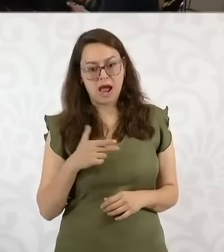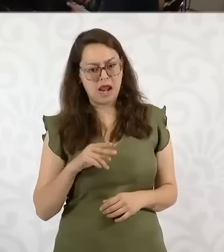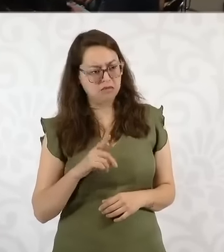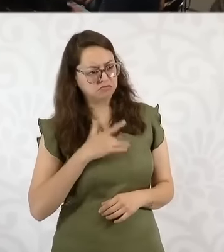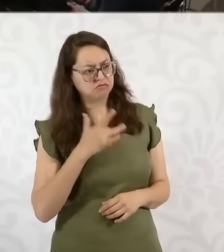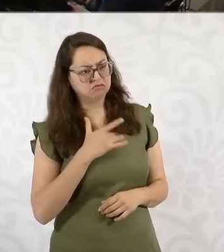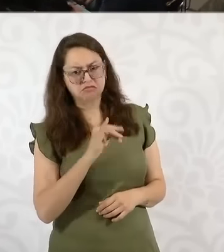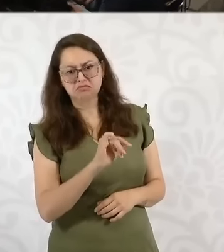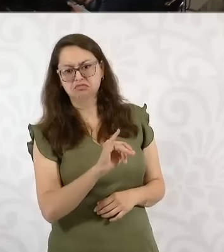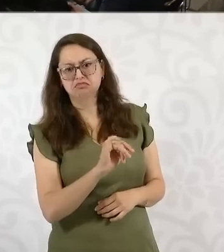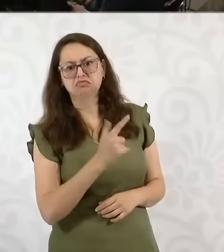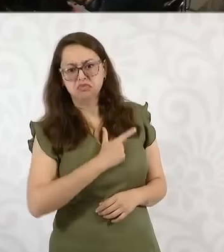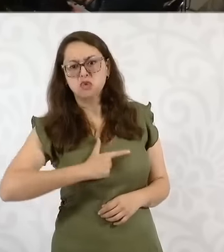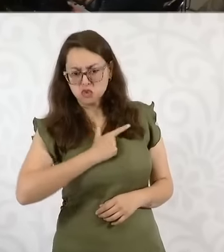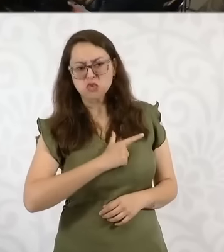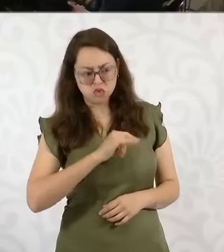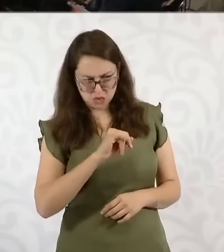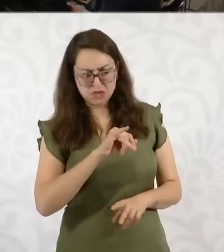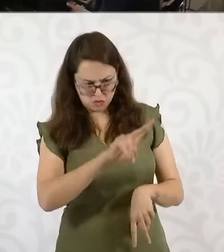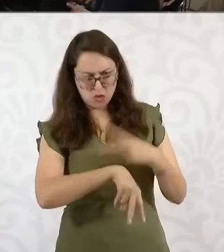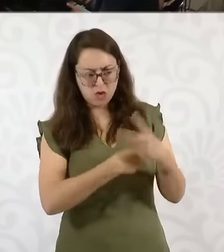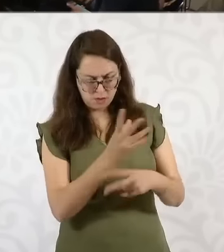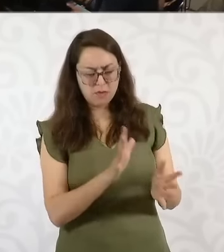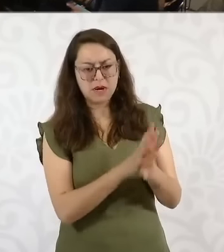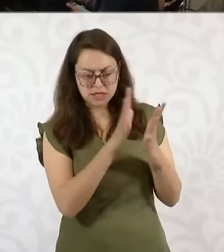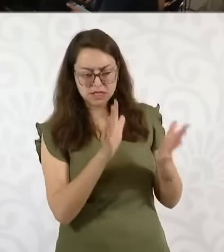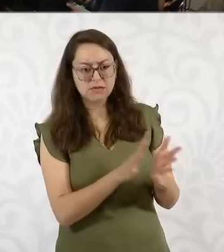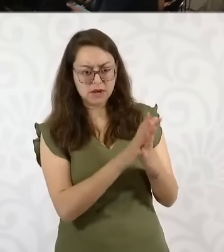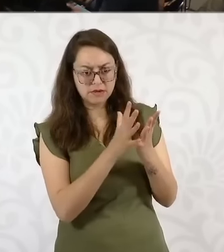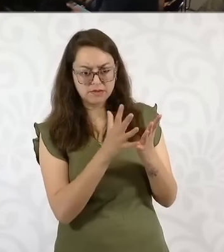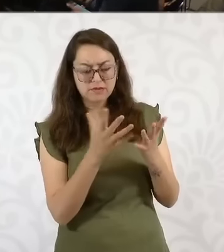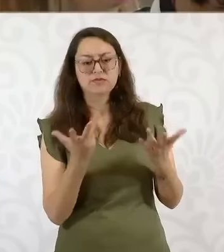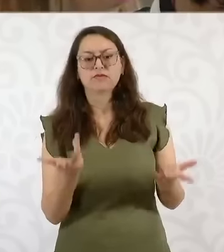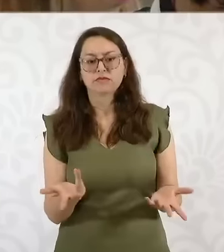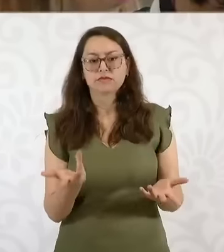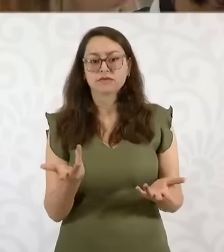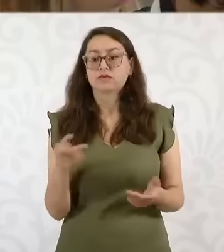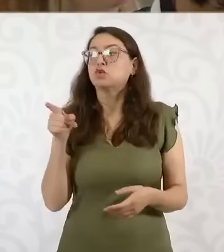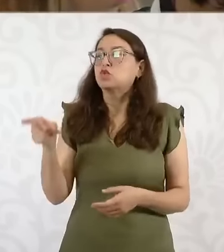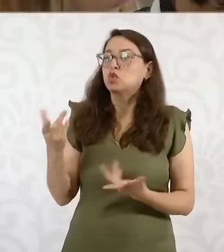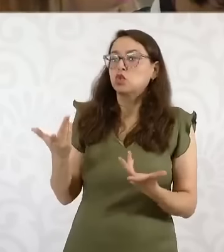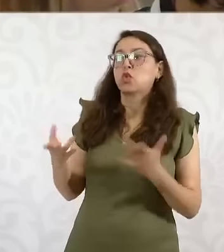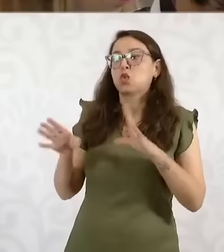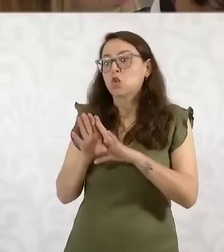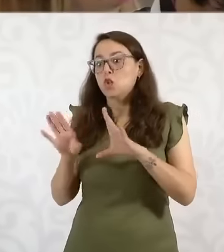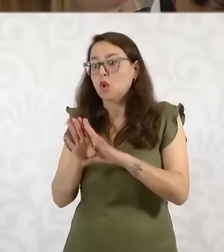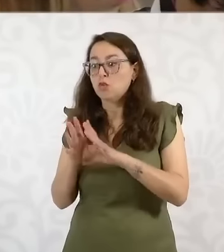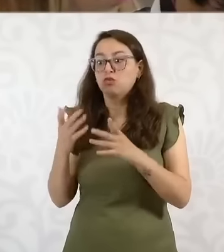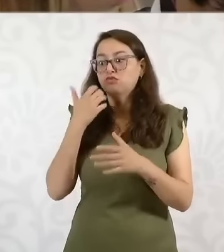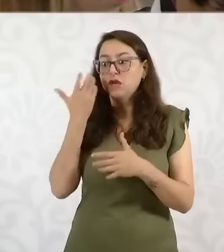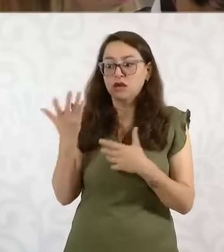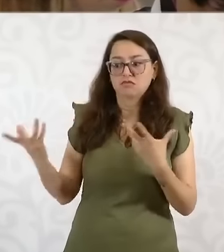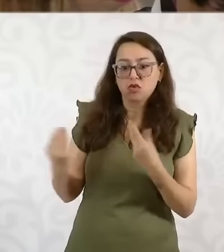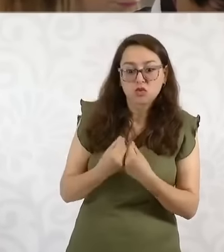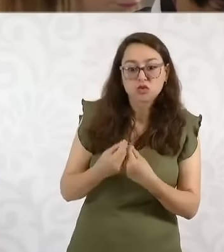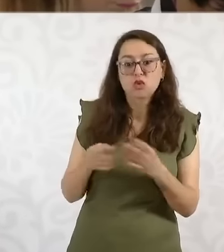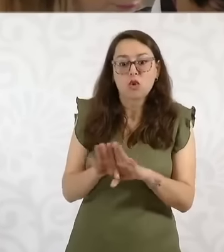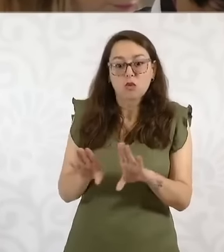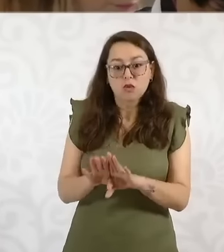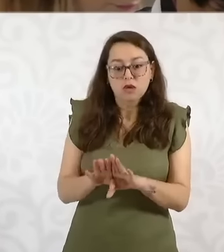que con mucho gusto y que querían saber nada más las condiciones para poder retomar el caso.